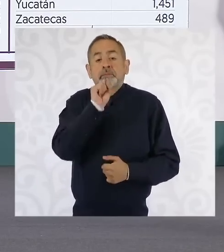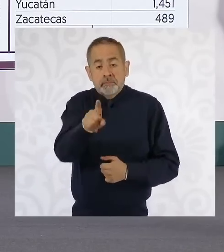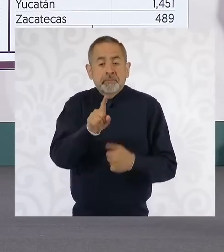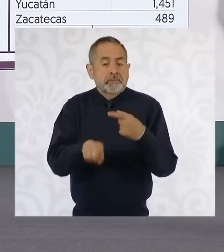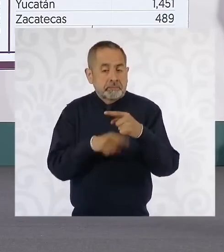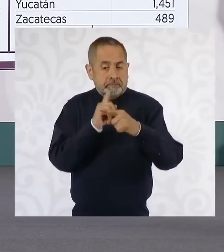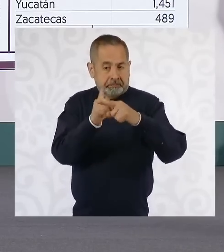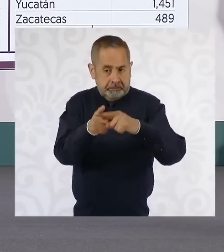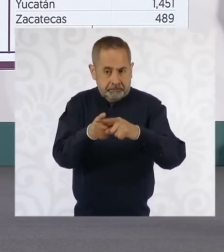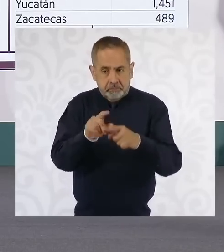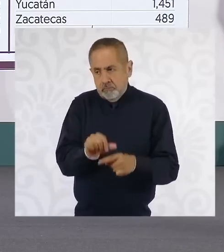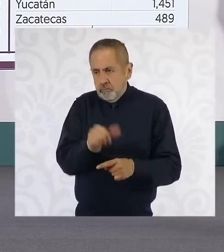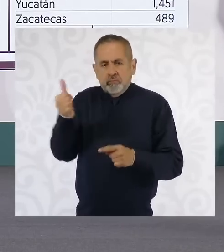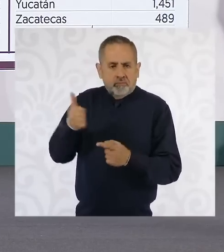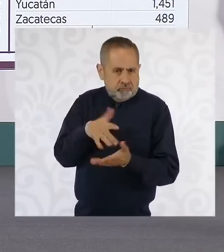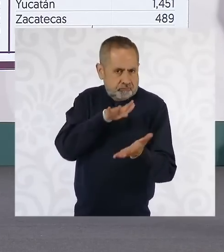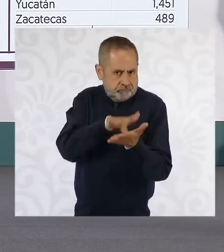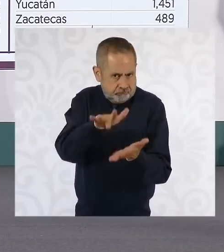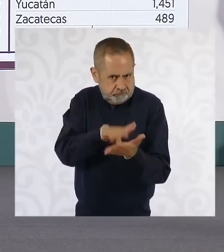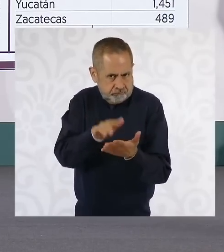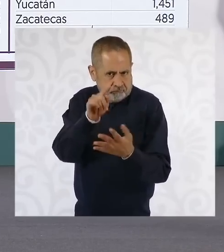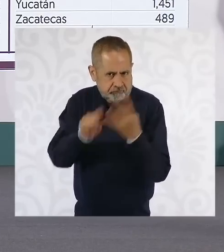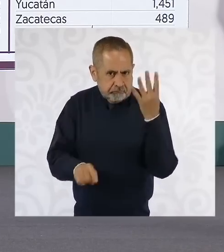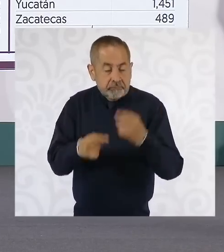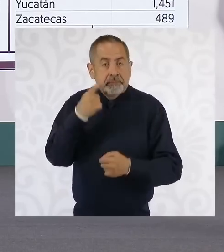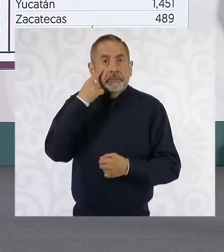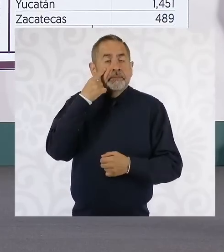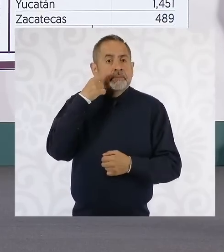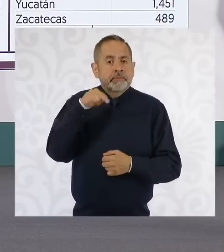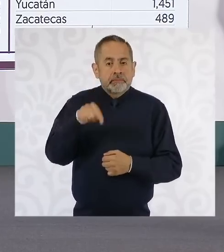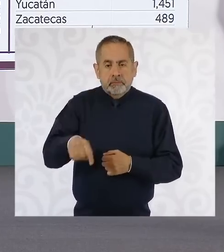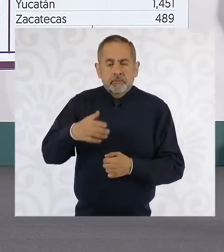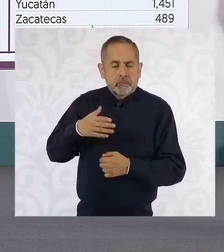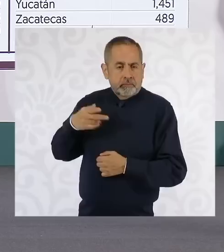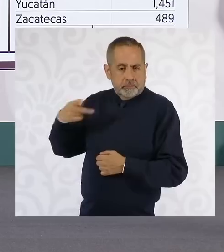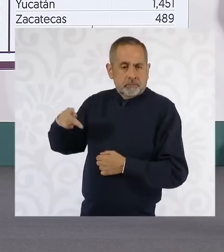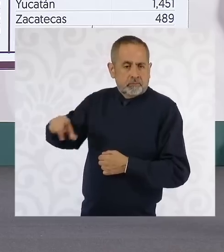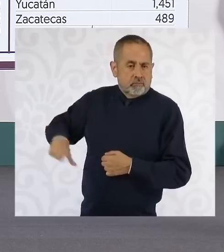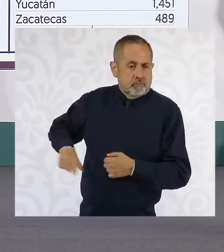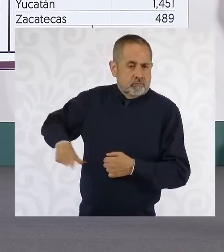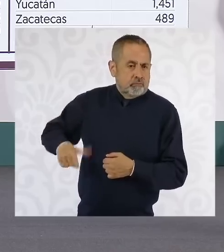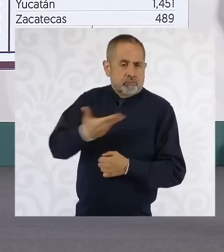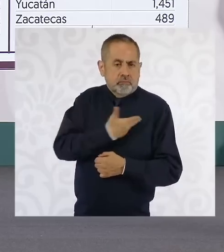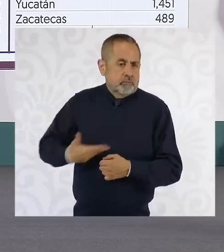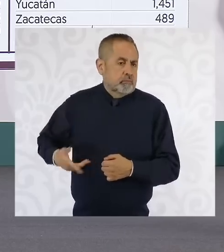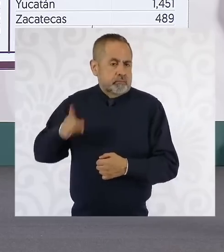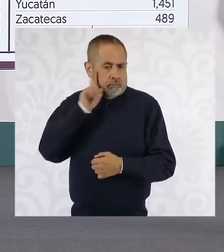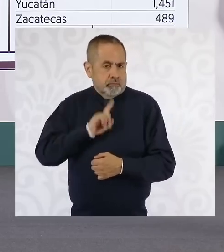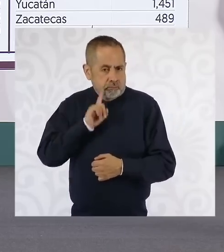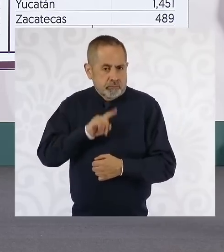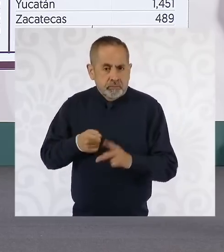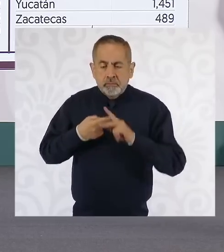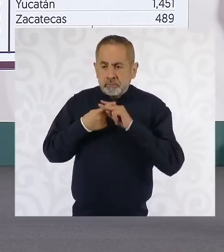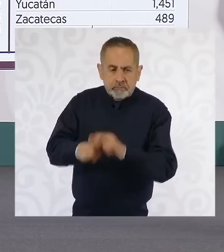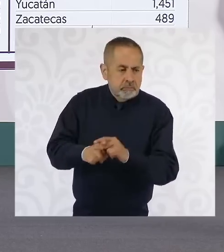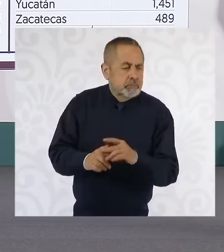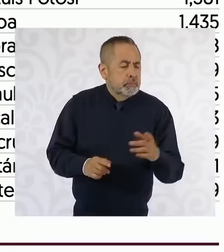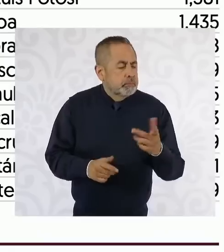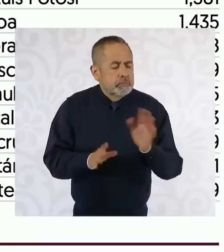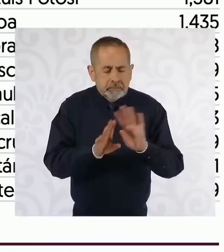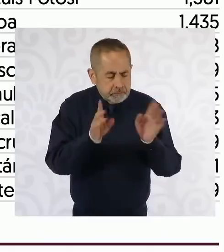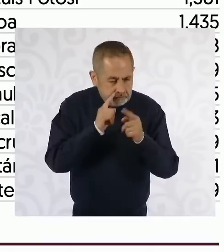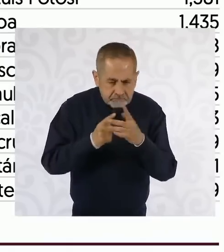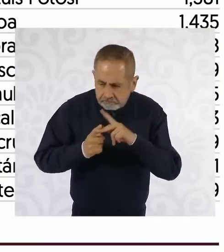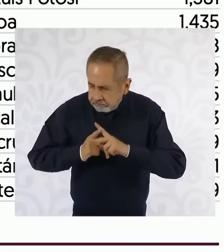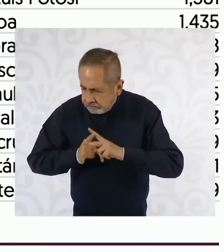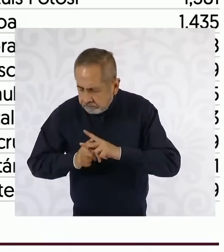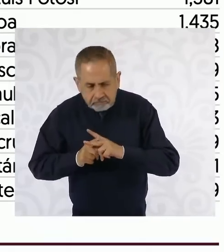millones desde que inició esta administración empezamos con quitas de intereses de montos